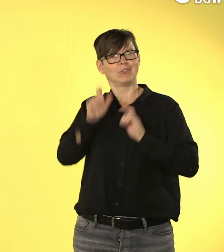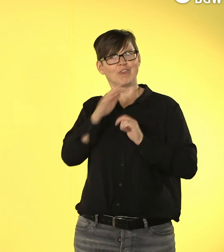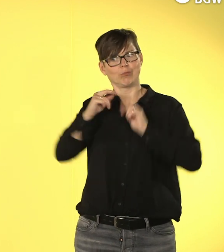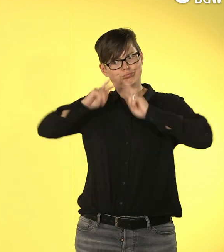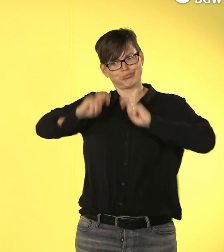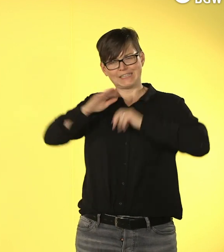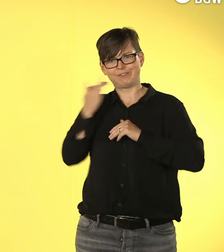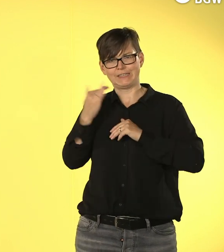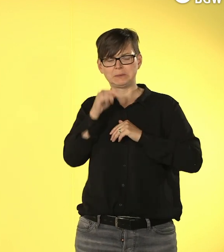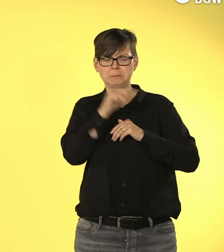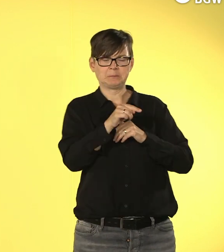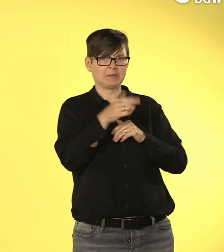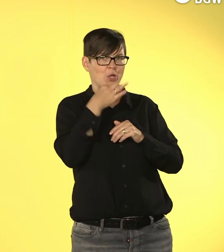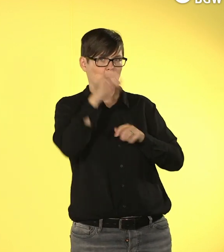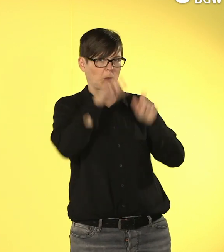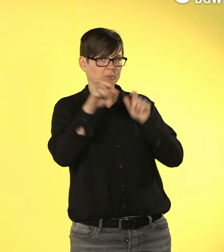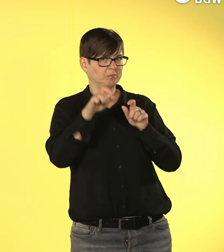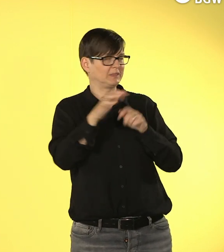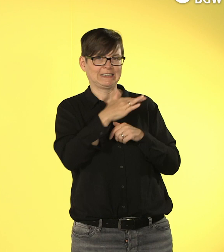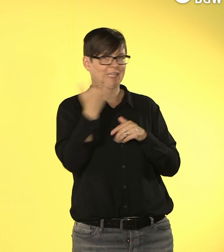Das hat was zu tun mit dem demografischen Wandel,